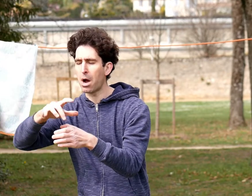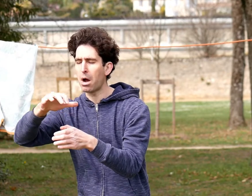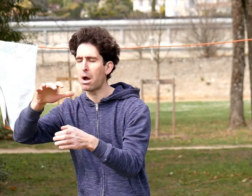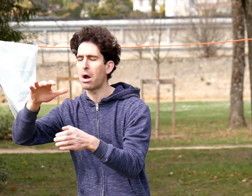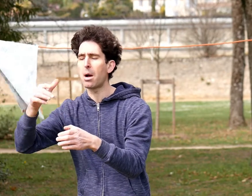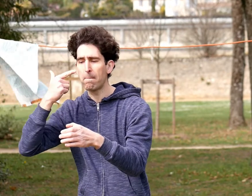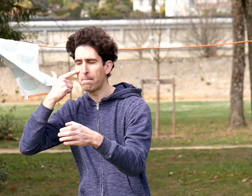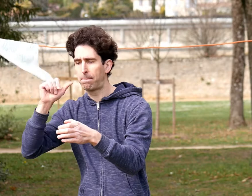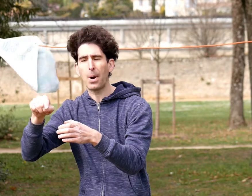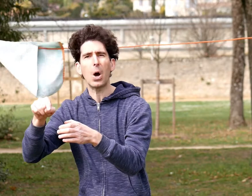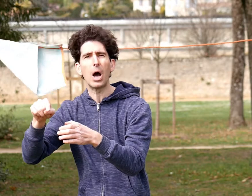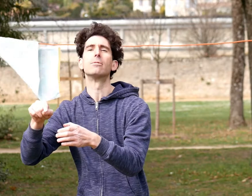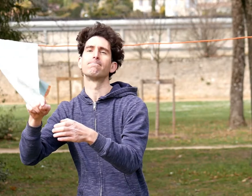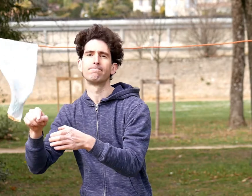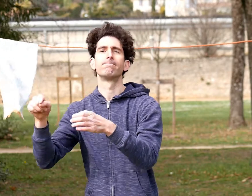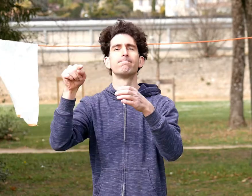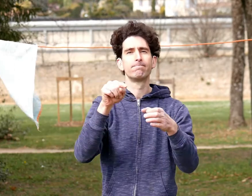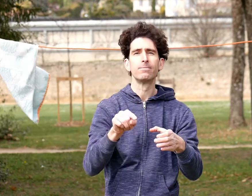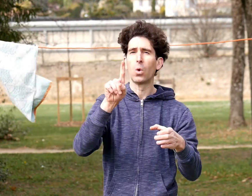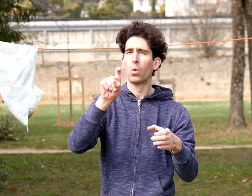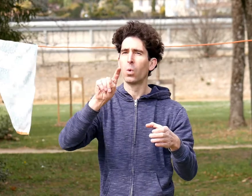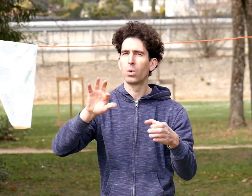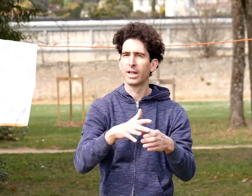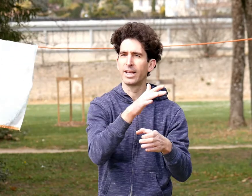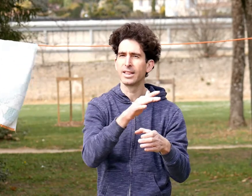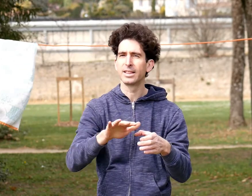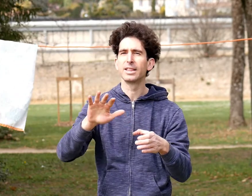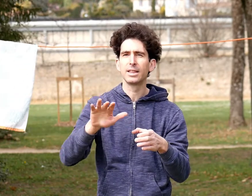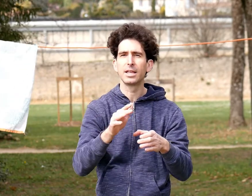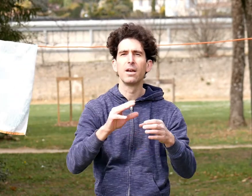alors on voit de la fumée. Mais dedans, c'est de l'eau liquide